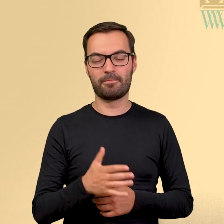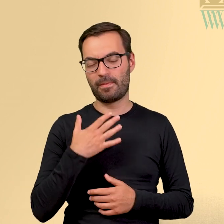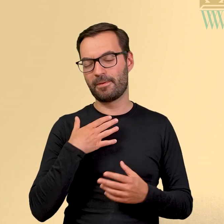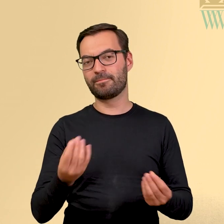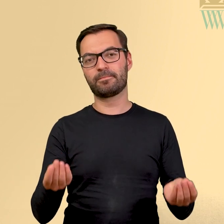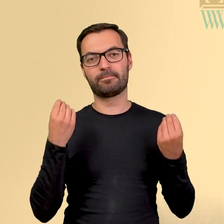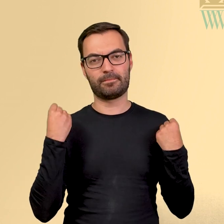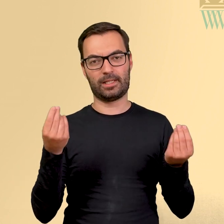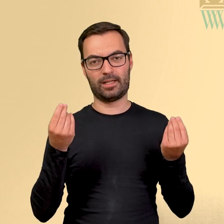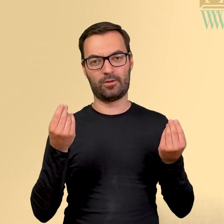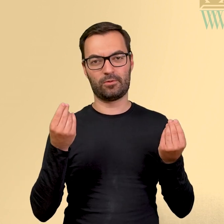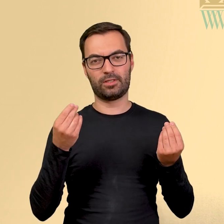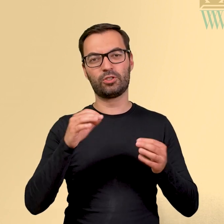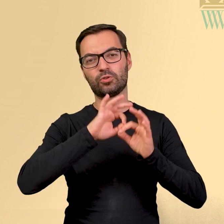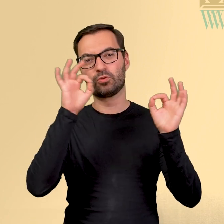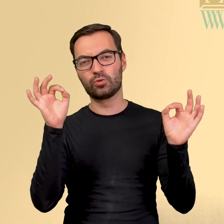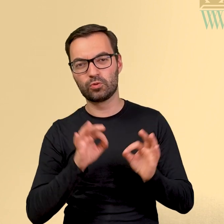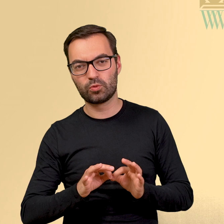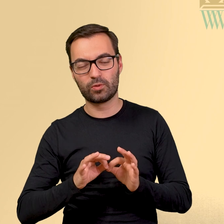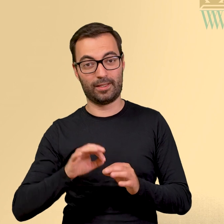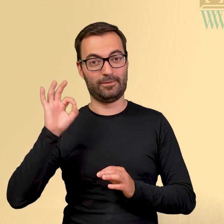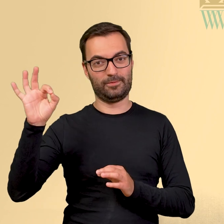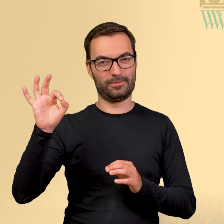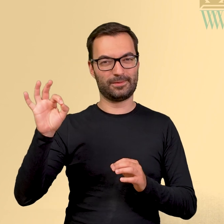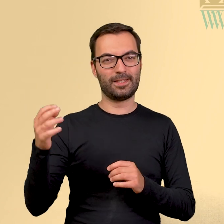można oglądać obecnie znakomite dzieła z kolekcji,